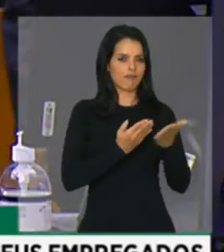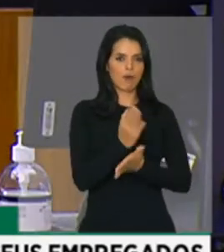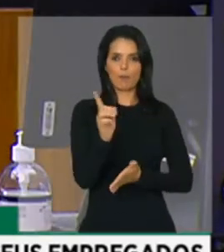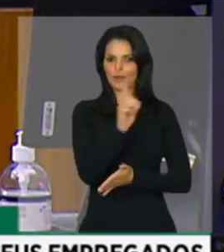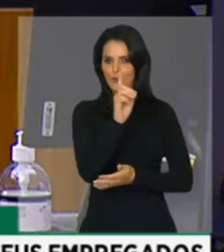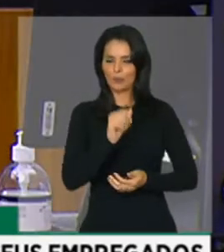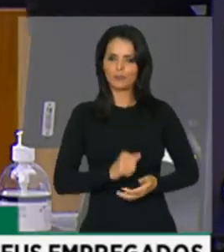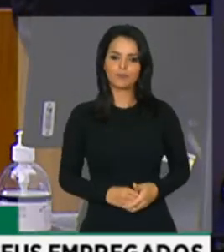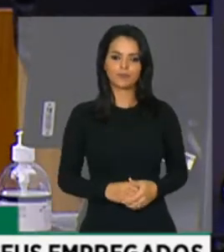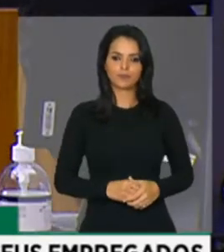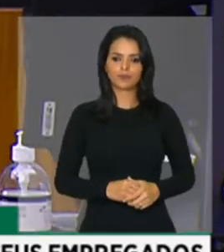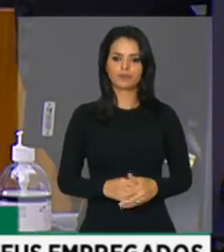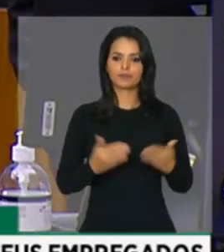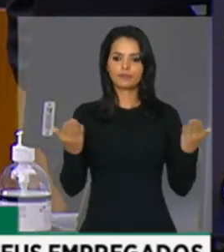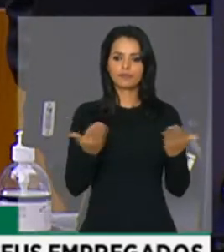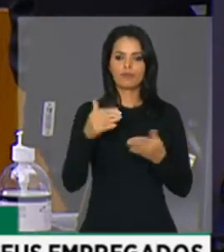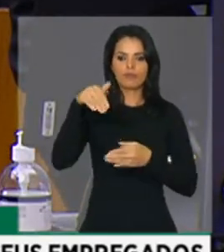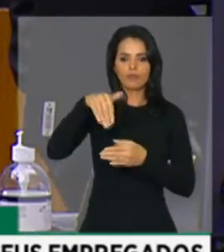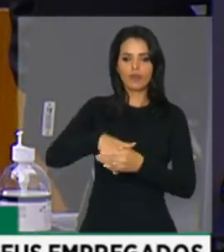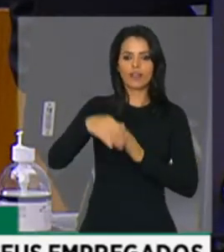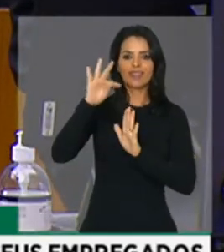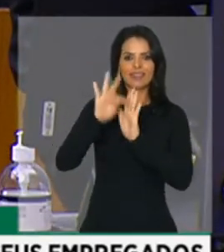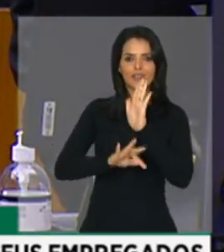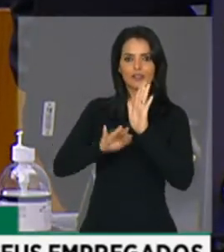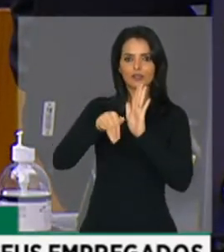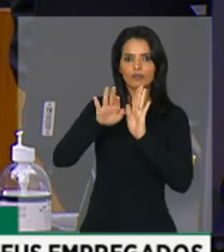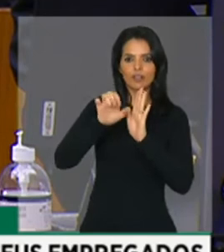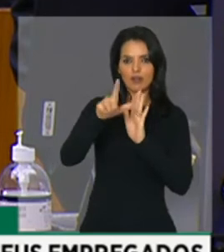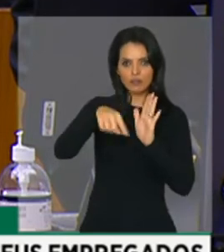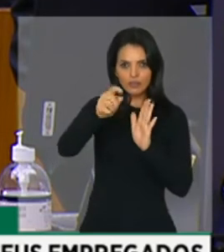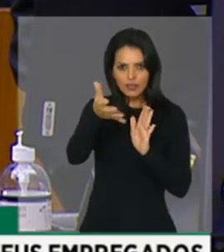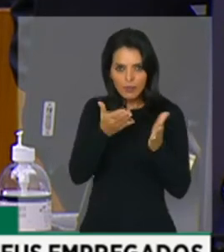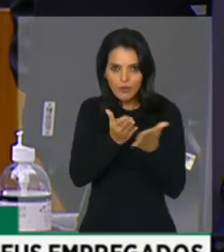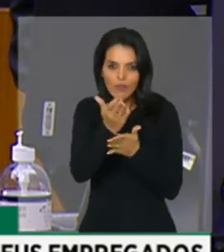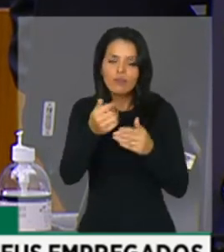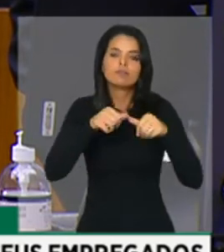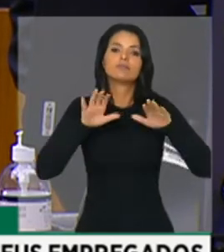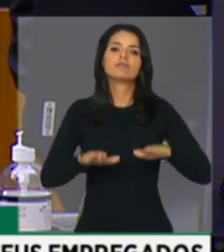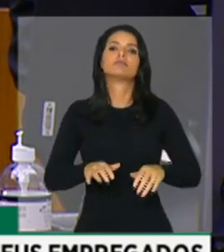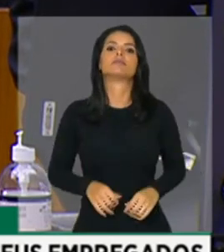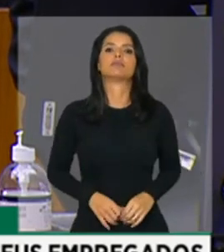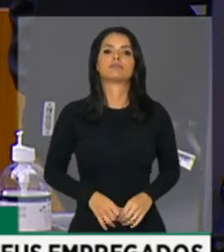ESTÁ REJEITADO O DESTAQUE. EM VOTAÇÃO A REDAÇÃO FINAL, AQUELES QUE FOREM PELA APROVAÇÃO PERMANEÇAM COMO SE ACHAM. APROVADA, A MATÉRIA VAI AO SENADO FEDERAL.